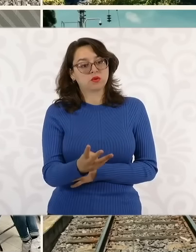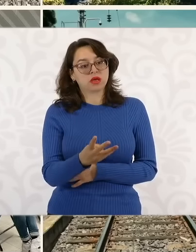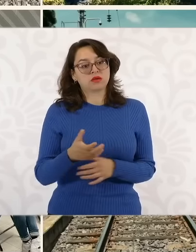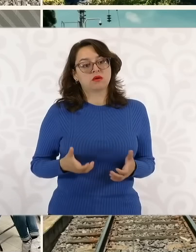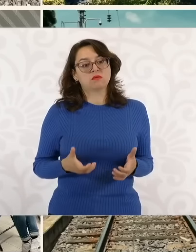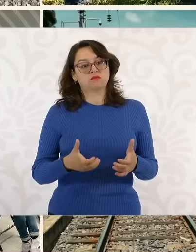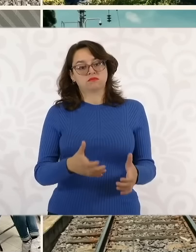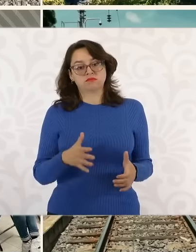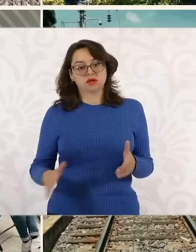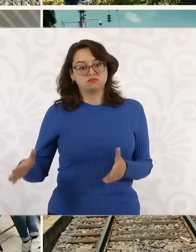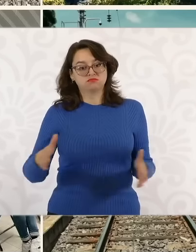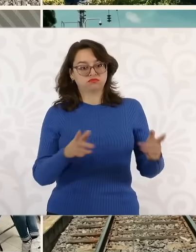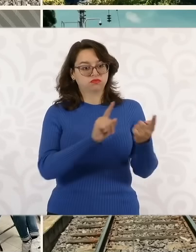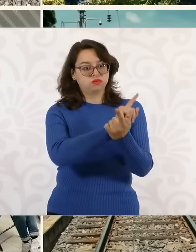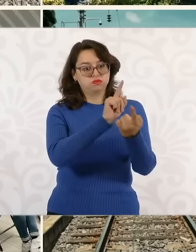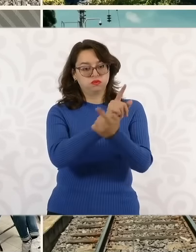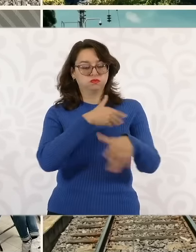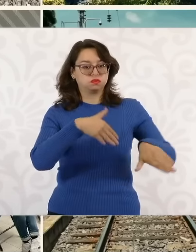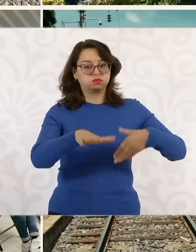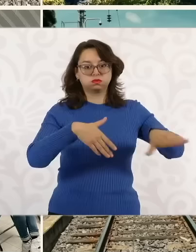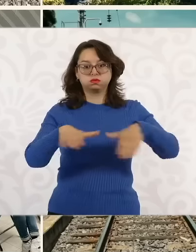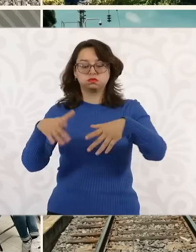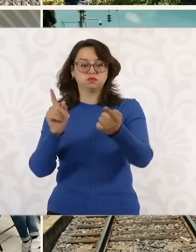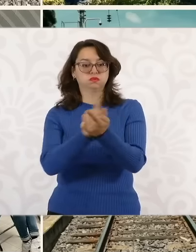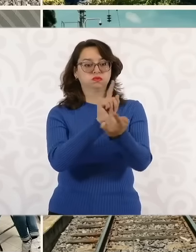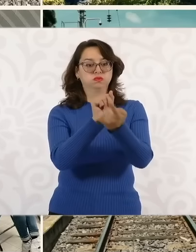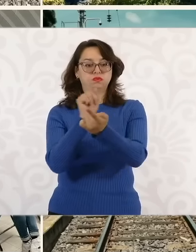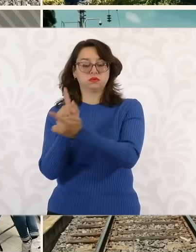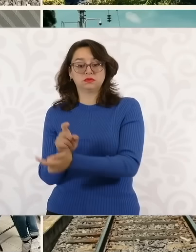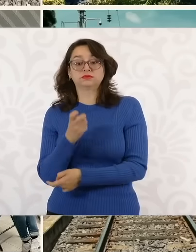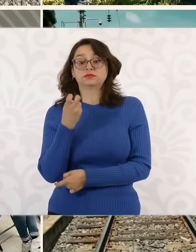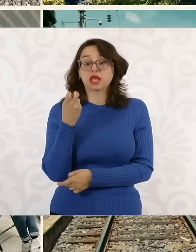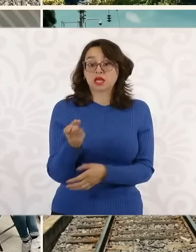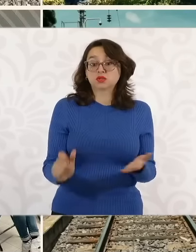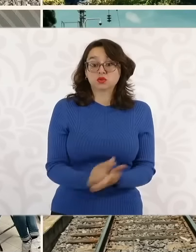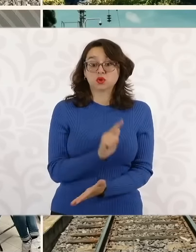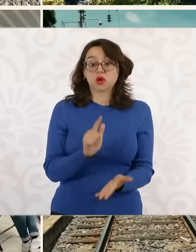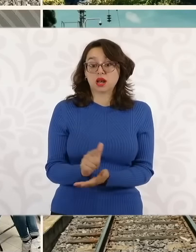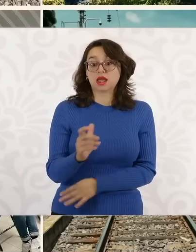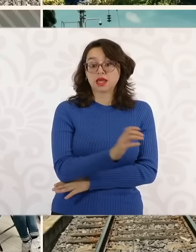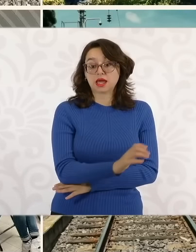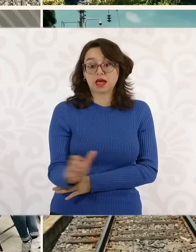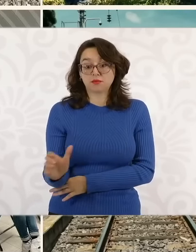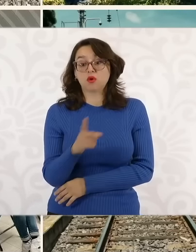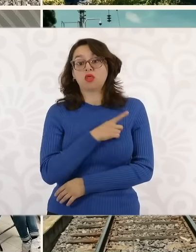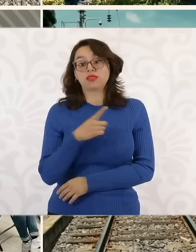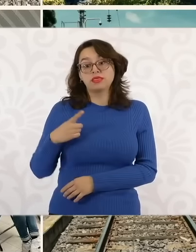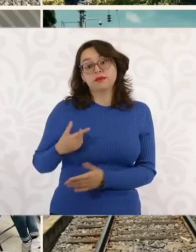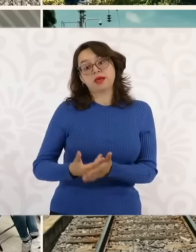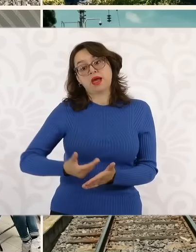ley agraria, los requisitos para la concertación y que se firmen actas de asamblea son en algunos